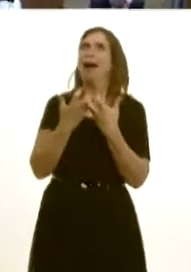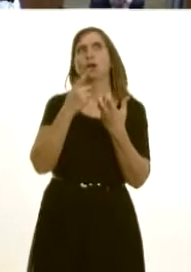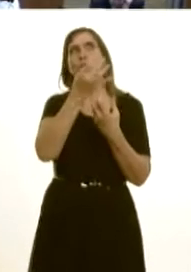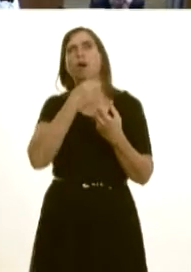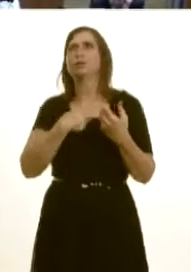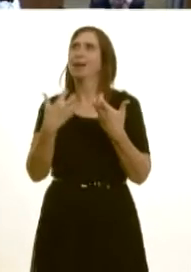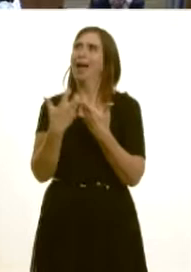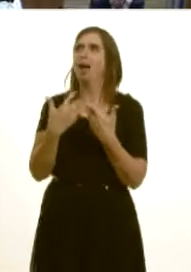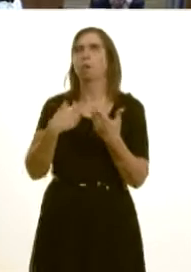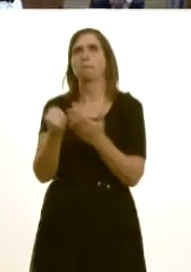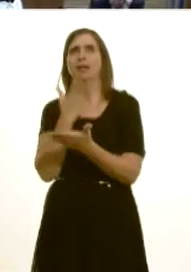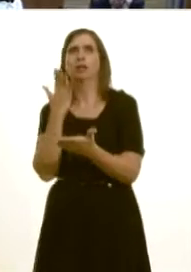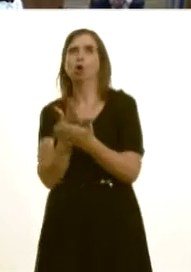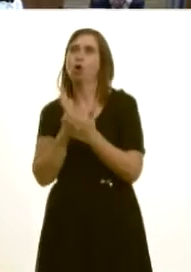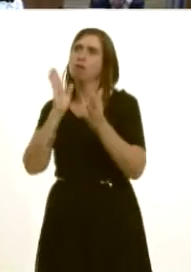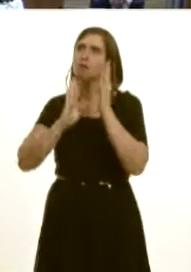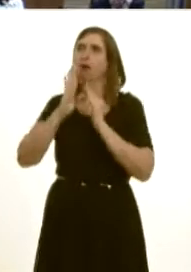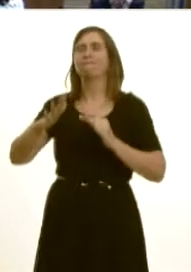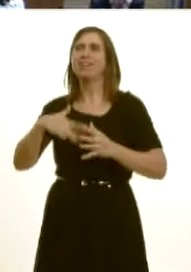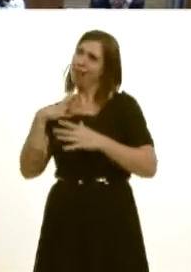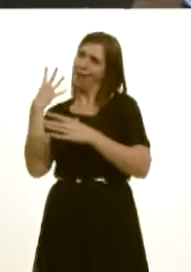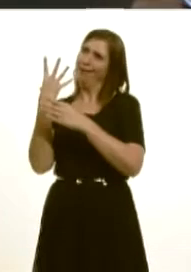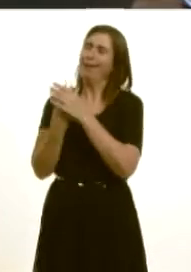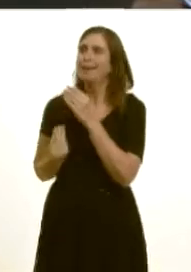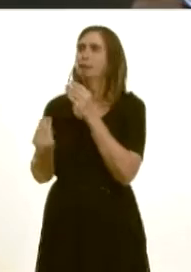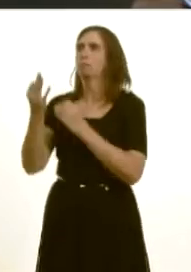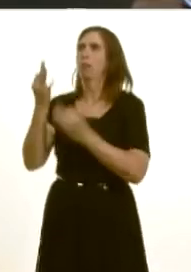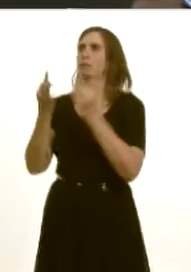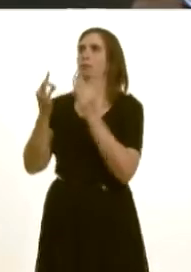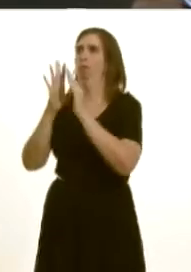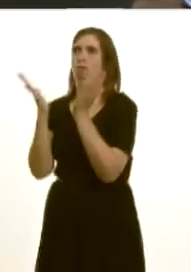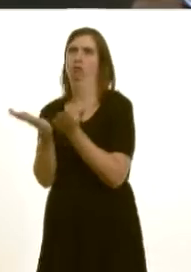yn teimlo eu bod yn rhan o’r system wleidyddol, gofynnaf i’r Gweinidog ysgrifennu atoch